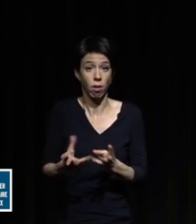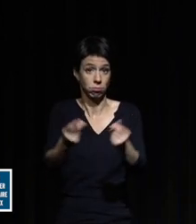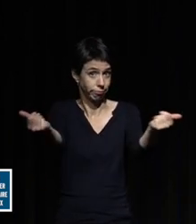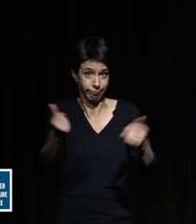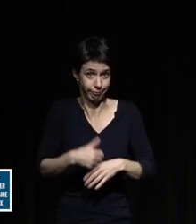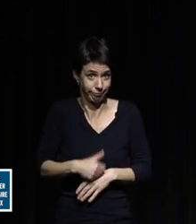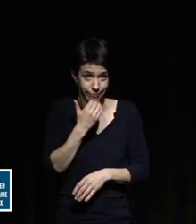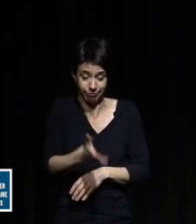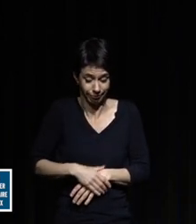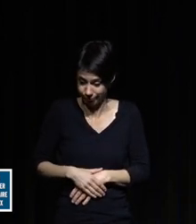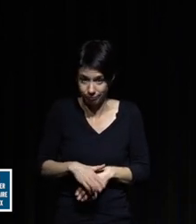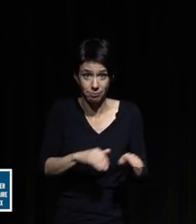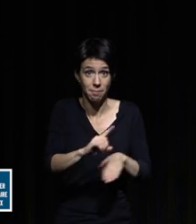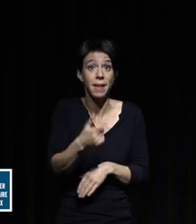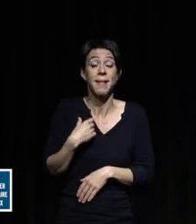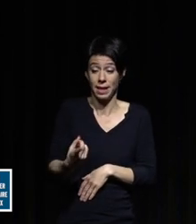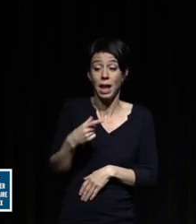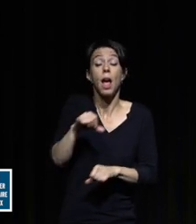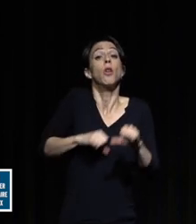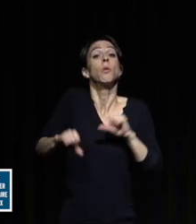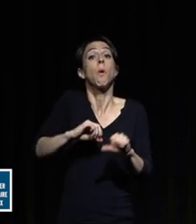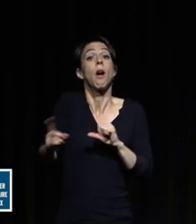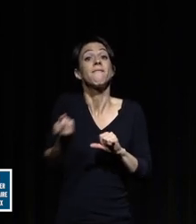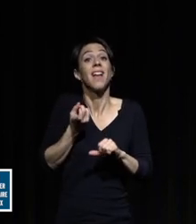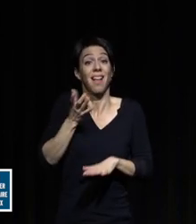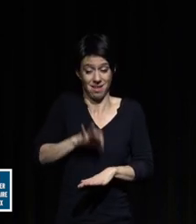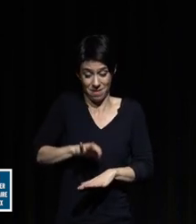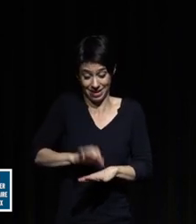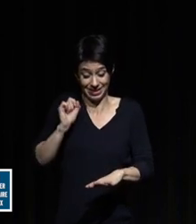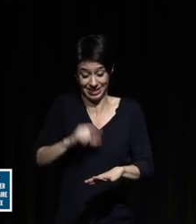ou sans doute provoqué par l'endométriose mais on a une connotation digestives on a